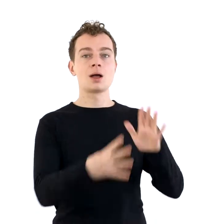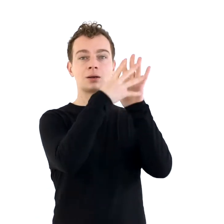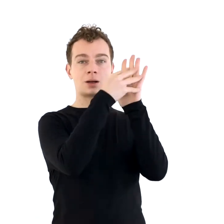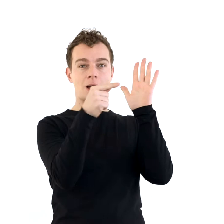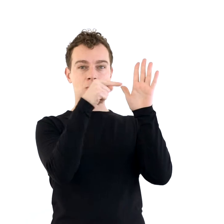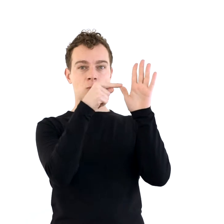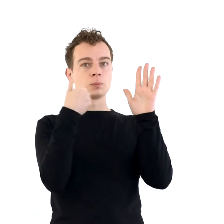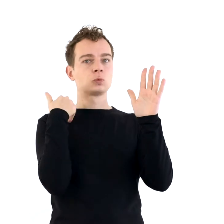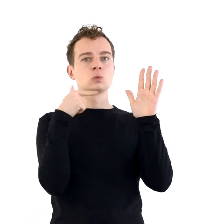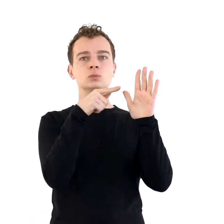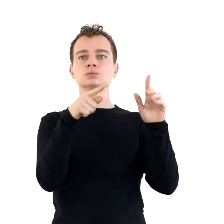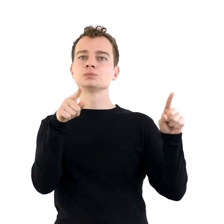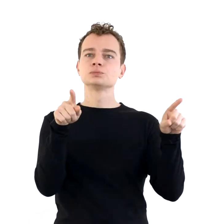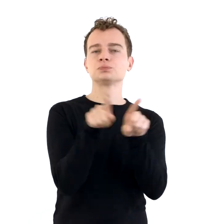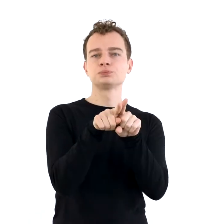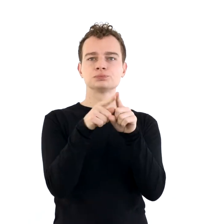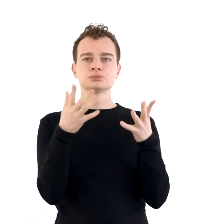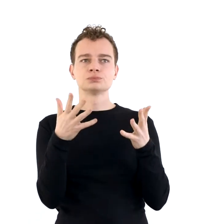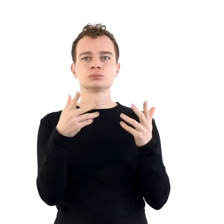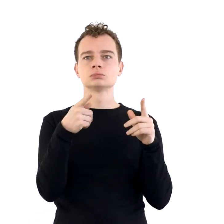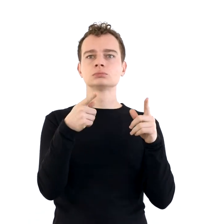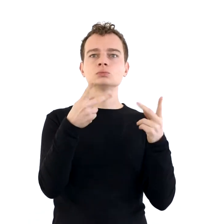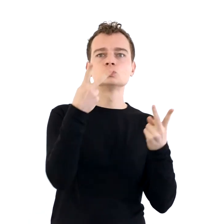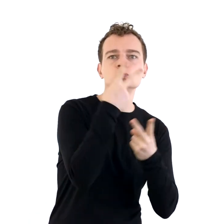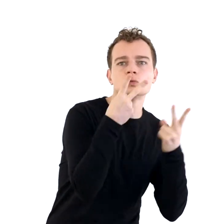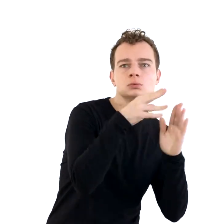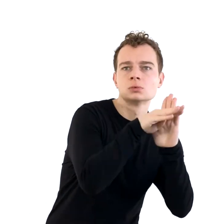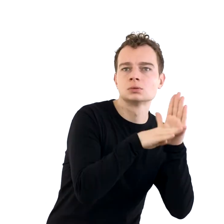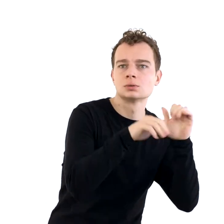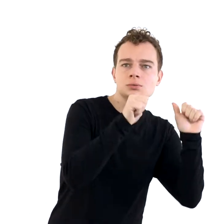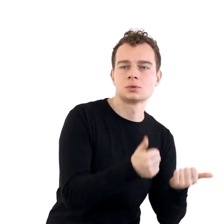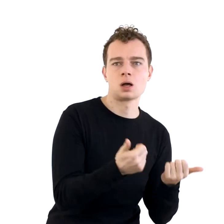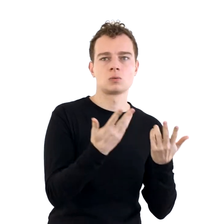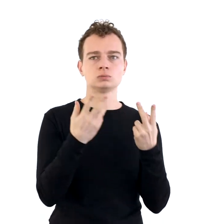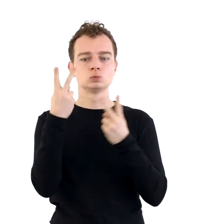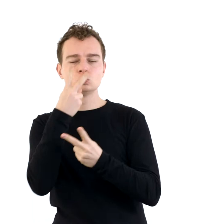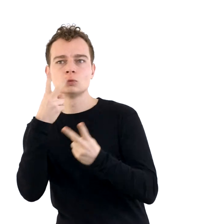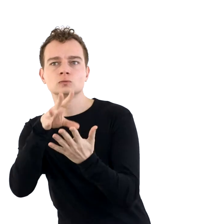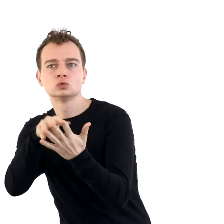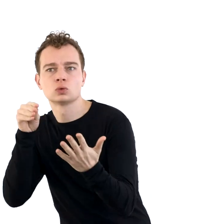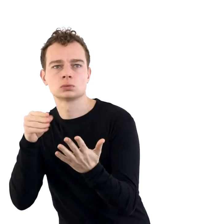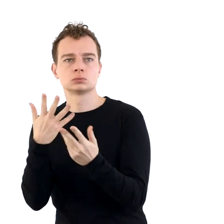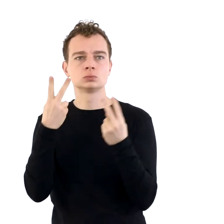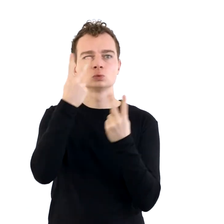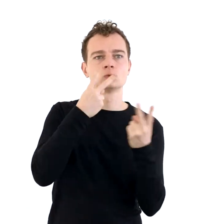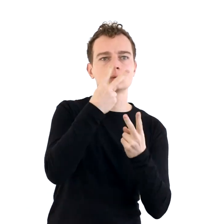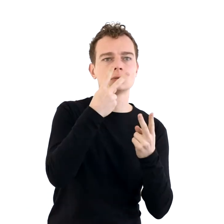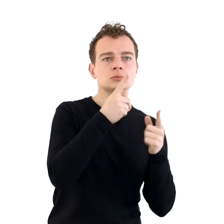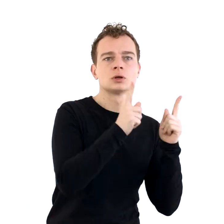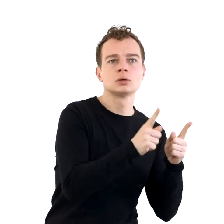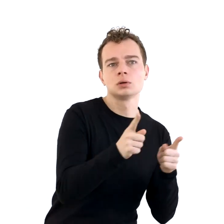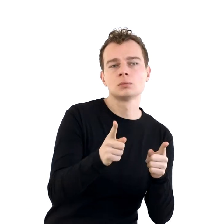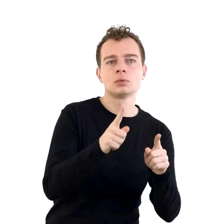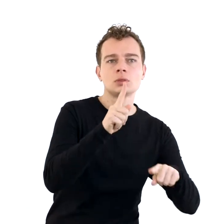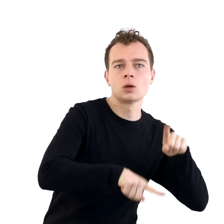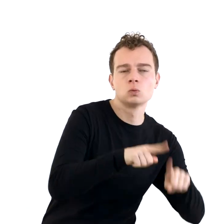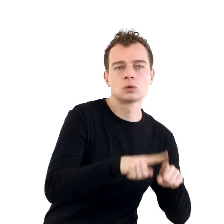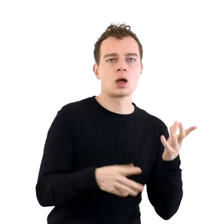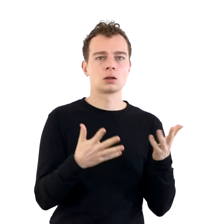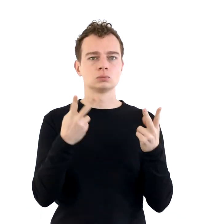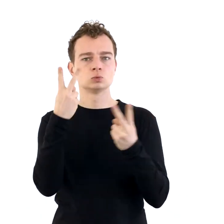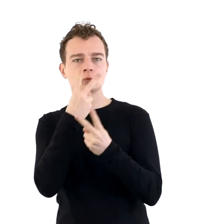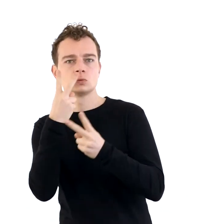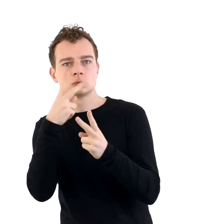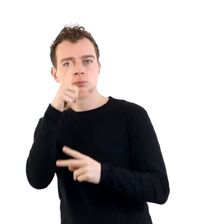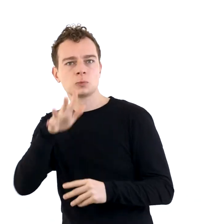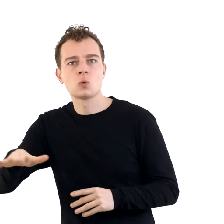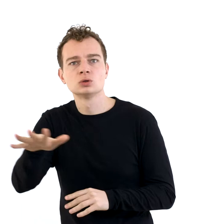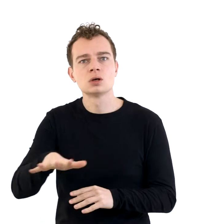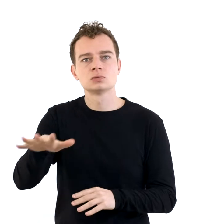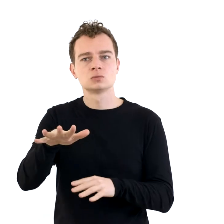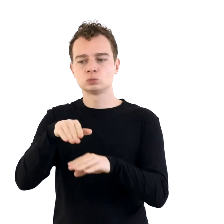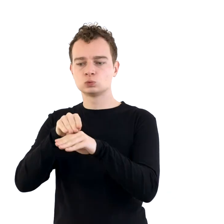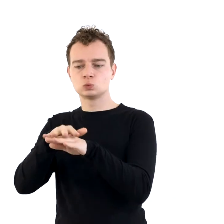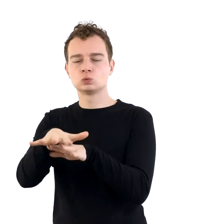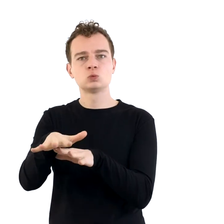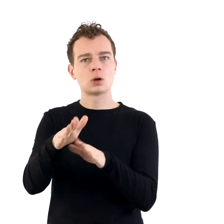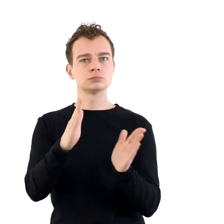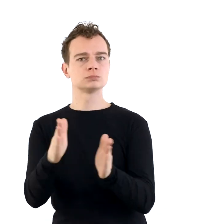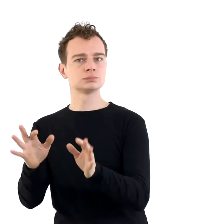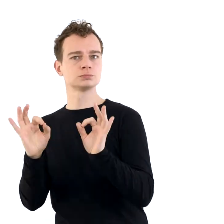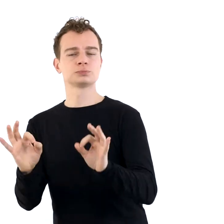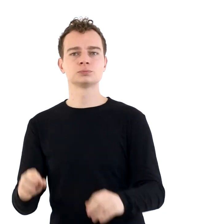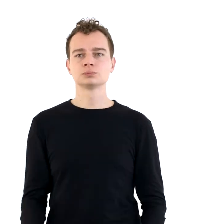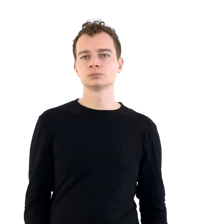Kanon był wyrazem szukania stałych zasad, wzorca, naturalnego rytmu czy uporządkowanej struktury społecznej.